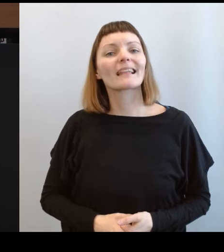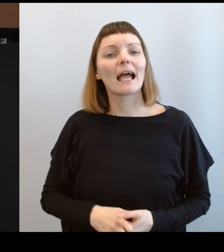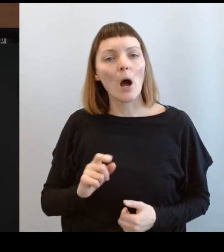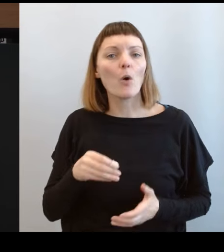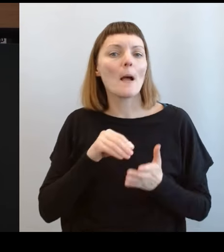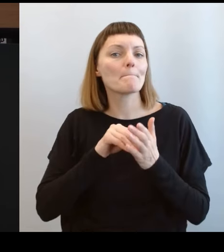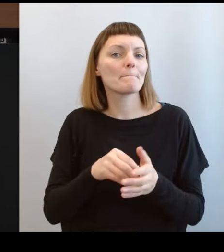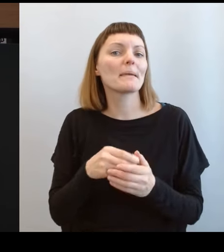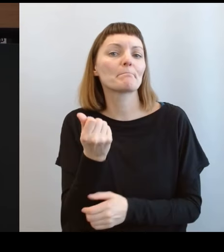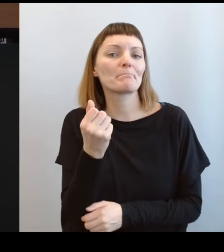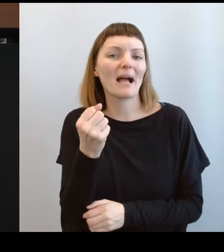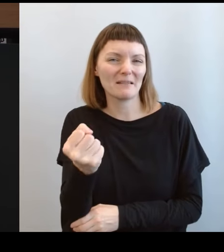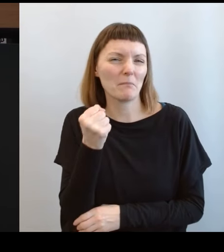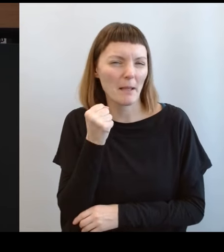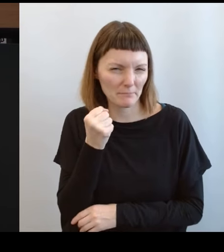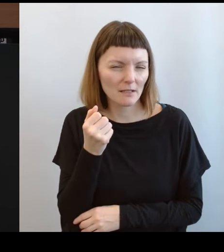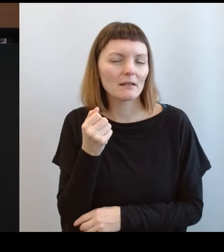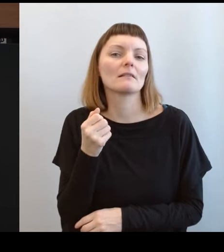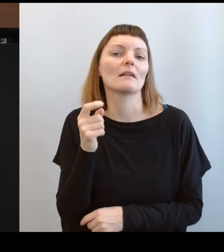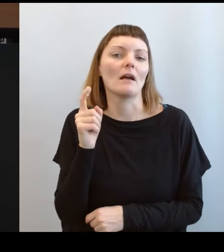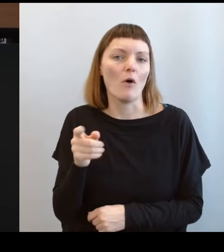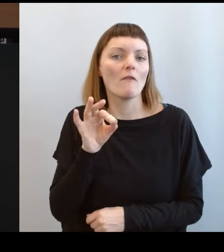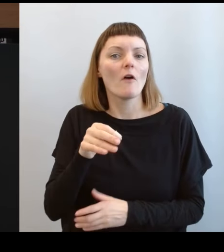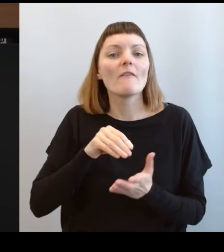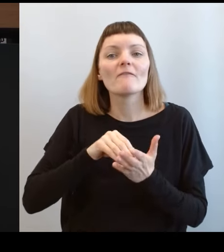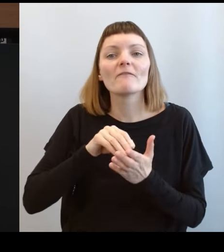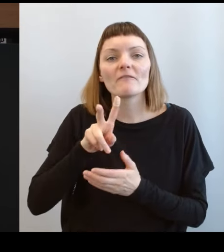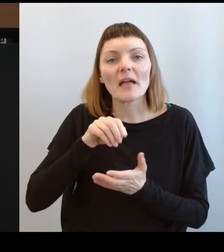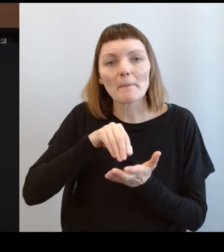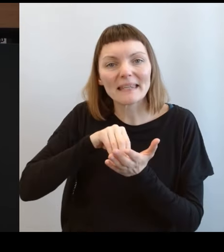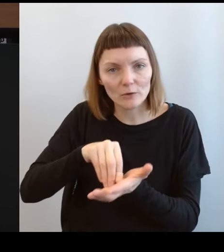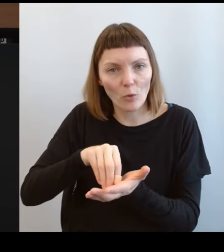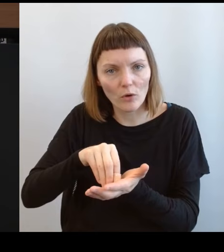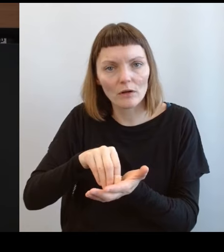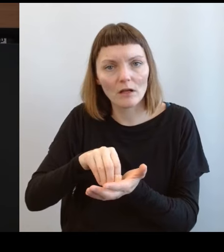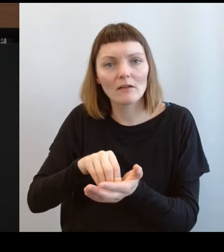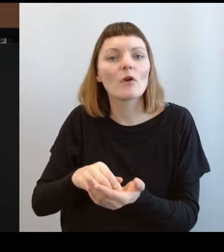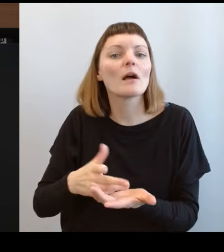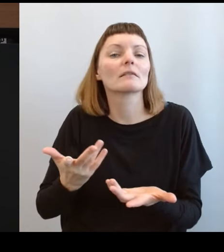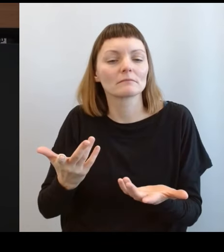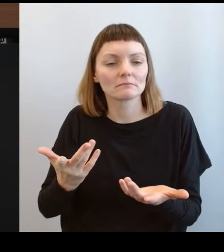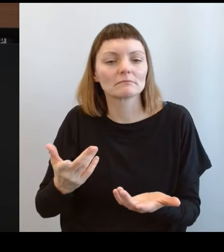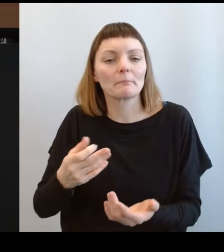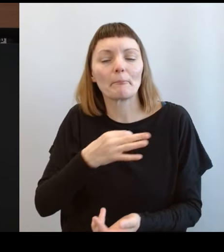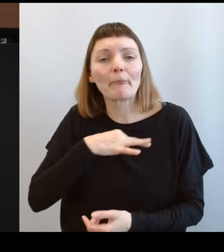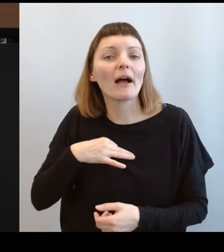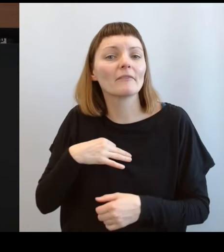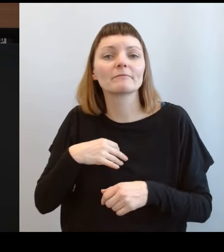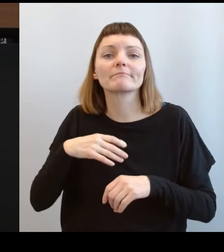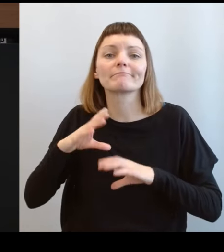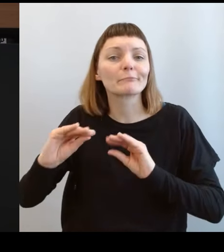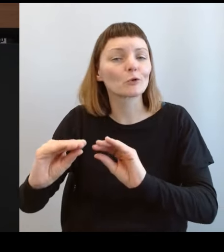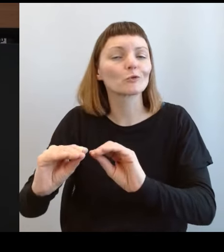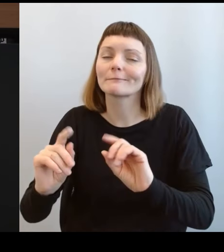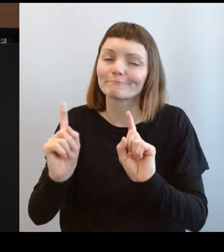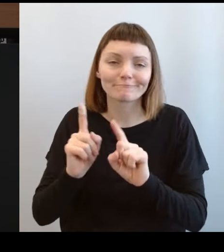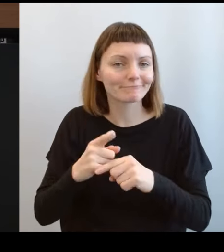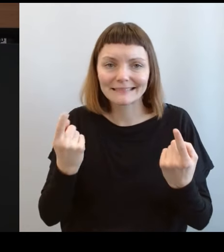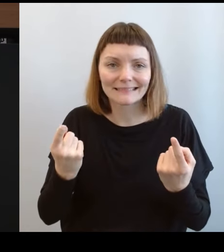Vermietung zum vorübergehenden Gebrauch nicht länger möglich ist. Aus meiner Sicht müssen wir auch den Personenkreis für die Eigenbedarfskündigung per Gesetz einschränken, um